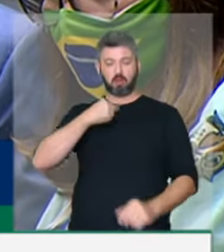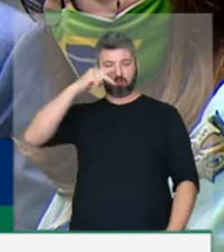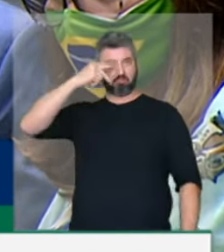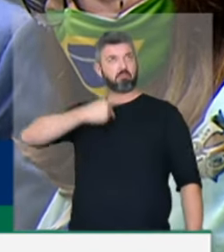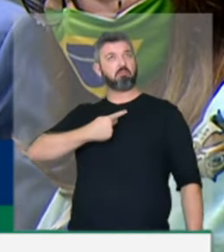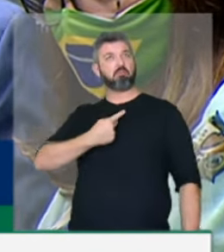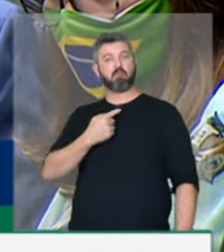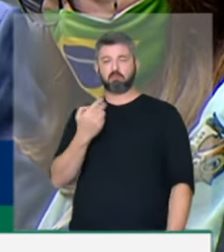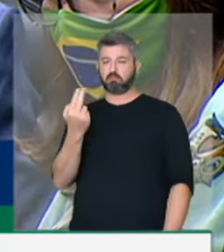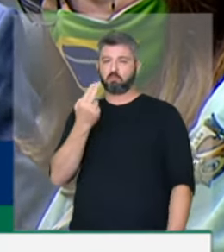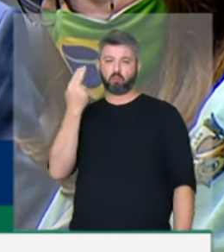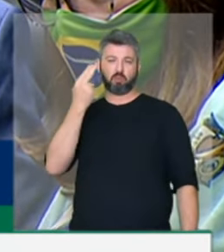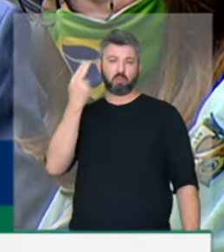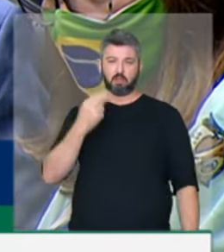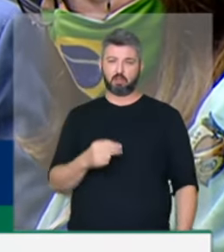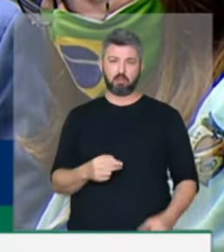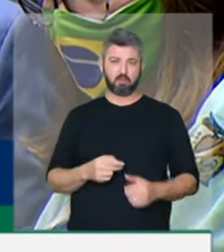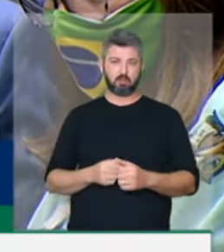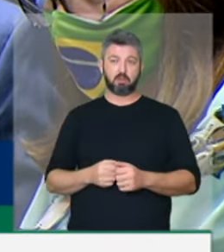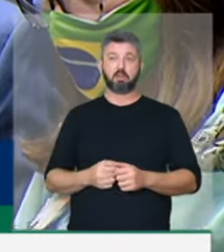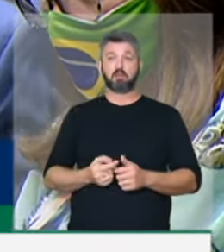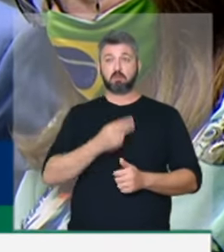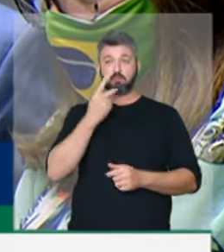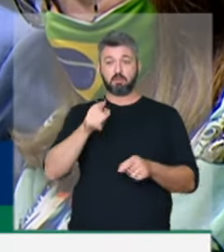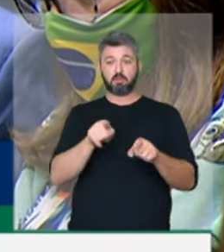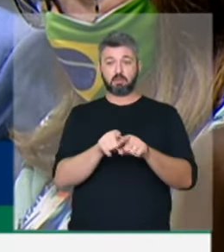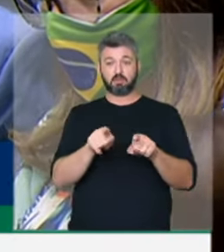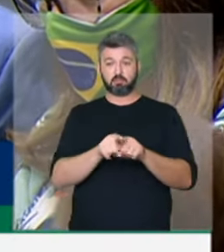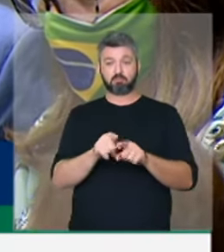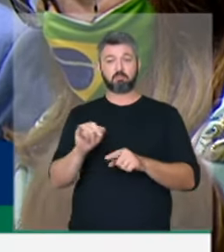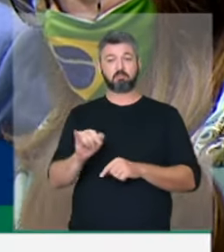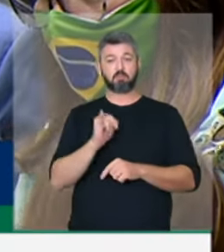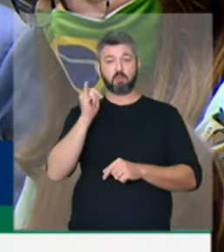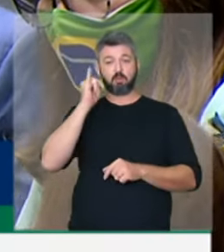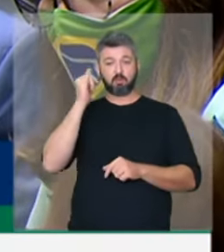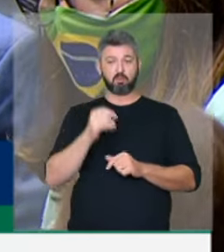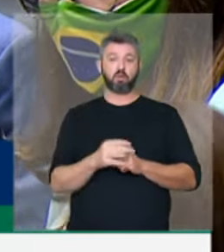PRESIDENTE. QUERO AQUI SALIENTAR A IMPORTÂNCIA, A CREDIBILIDADE, A FIRMEZA DO NOSSO QUERIDO PRESIDENTE